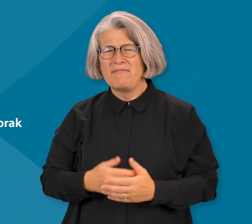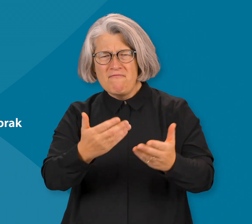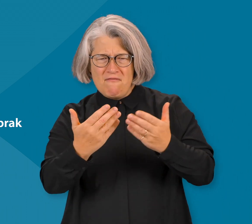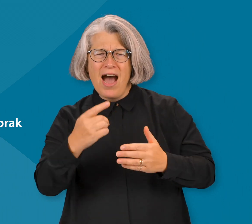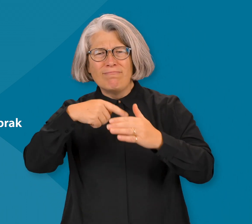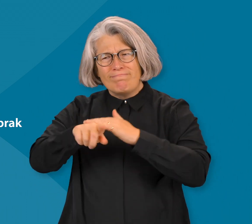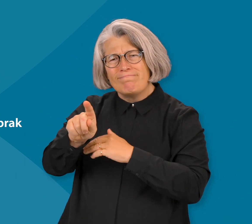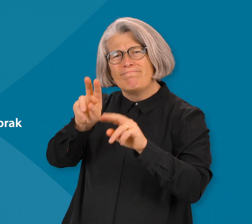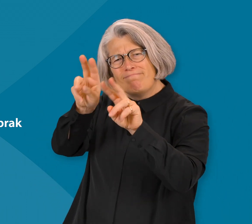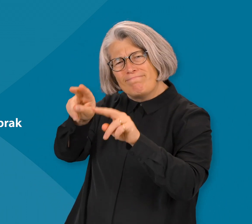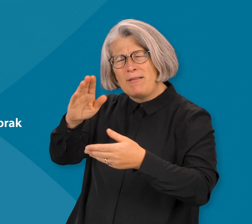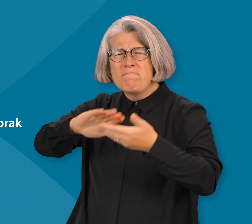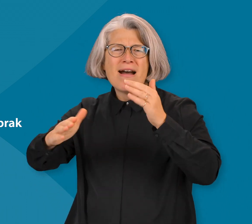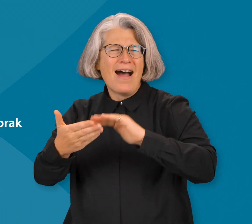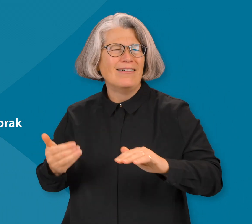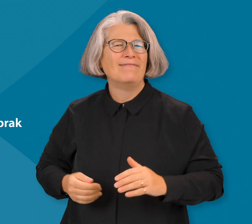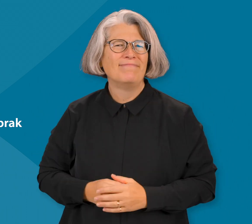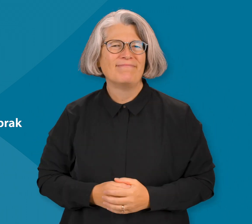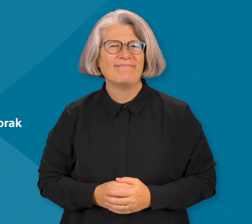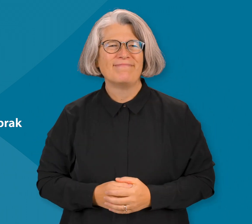Välkommen att bekanta dig!